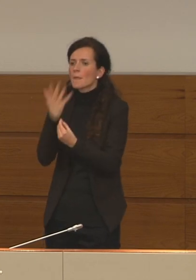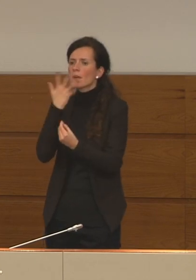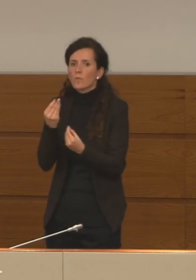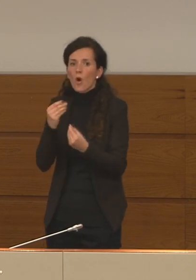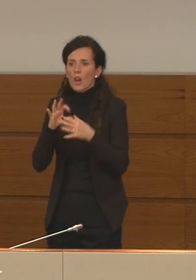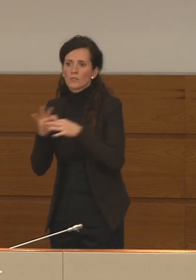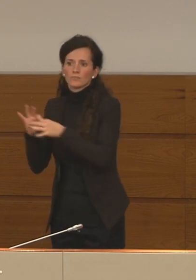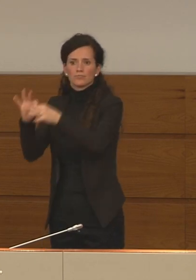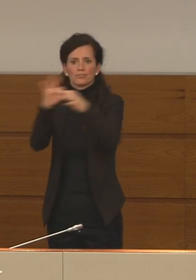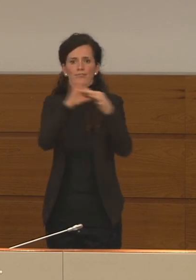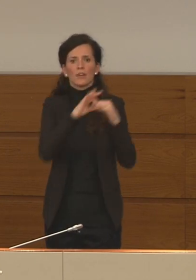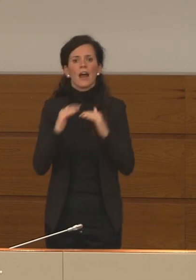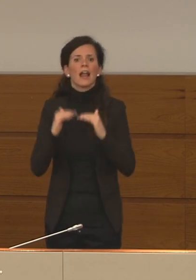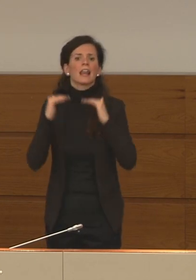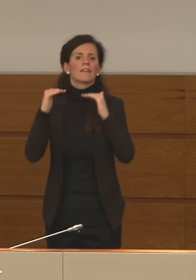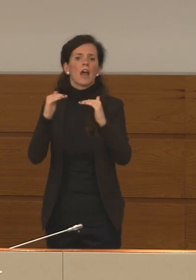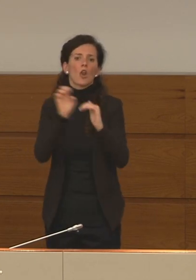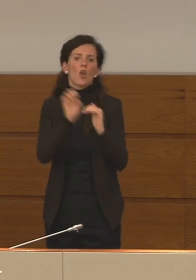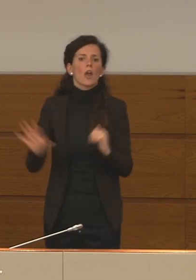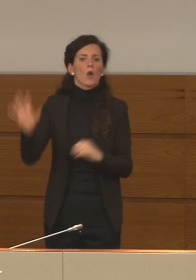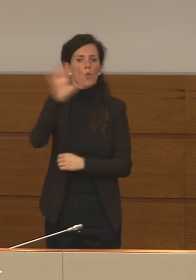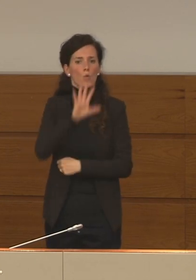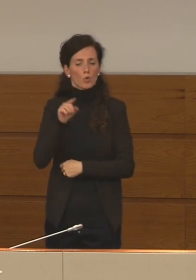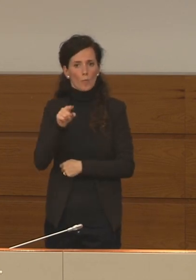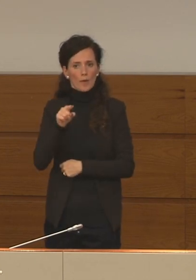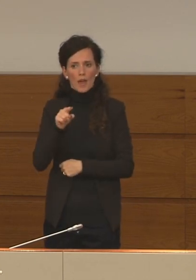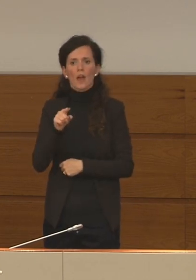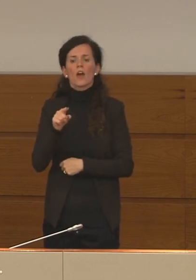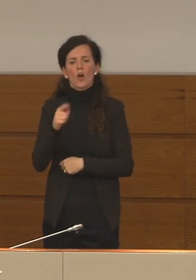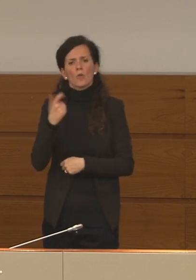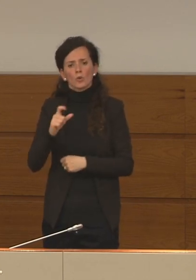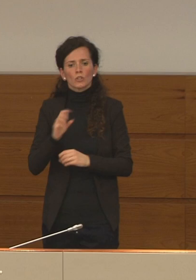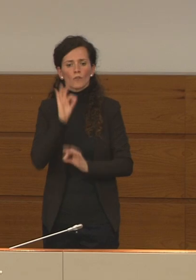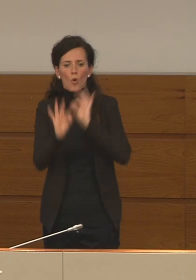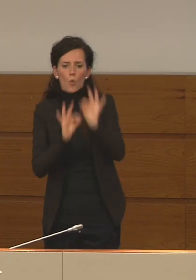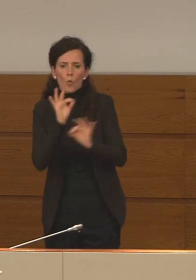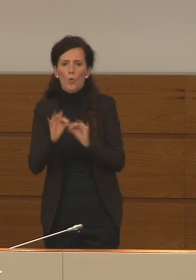risorse per la cura e l'assistenza di chi ne ha bisogno,